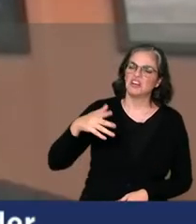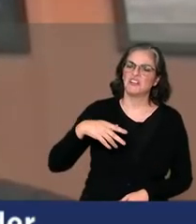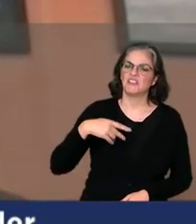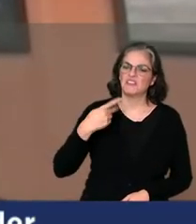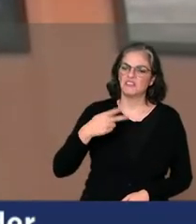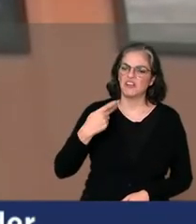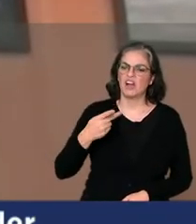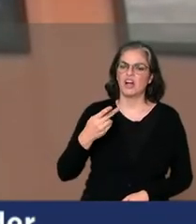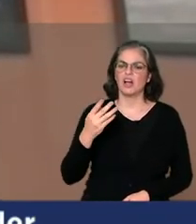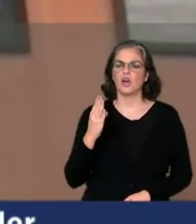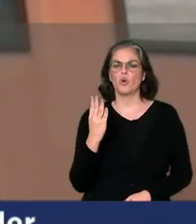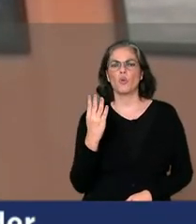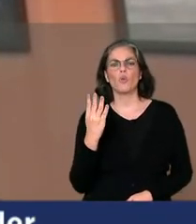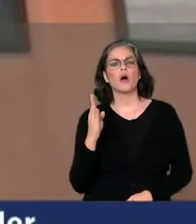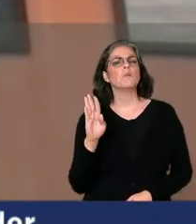COISAS, COM DISCURSO DIZENDO